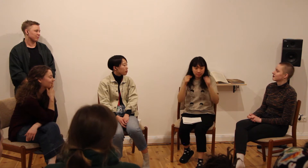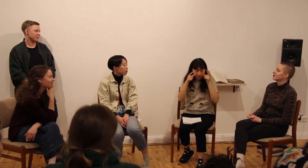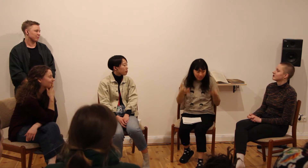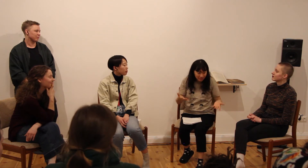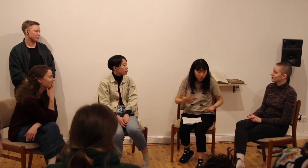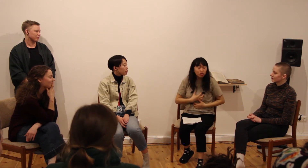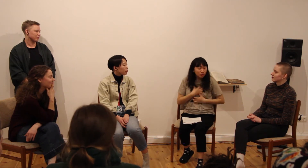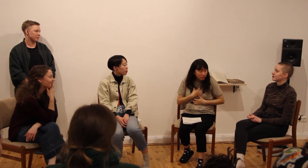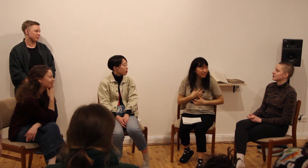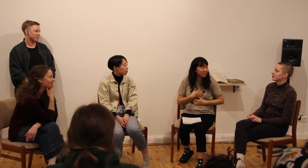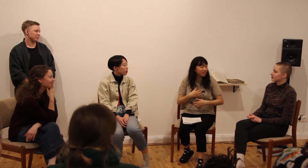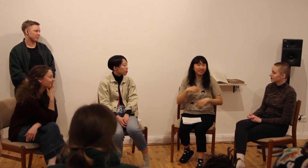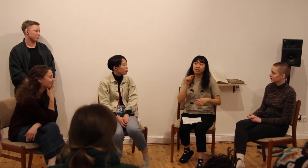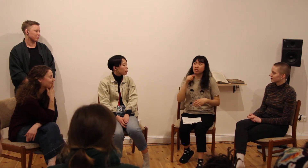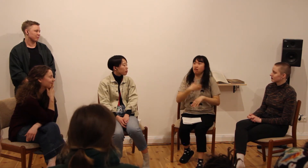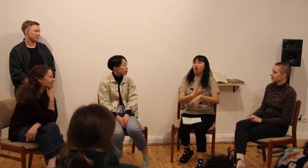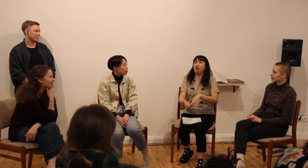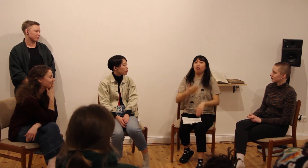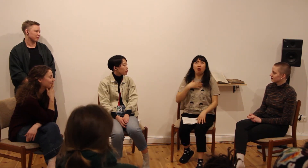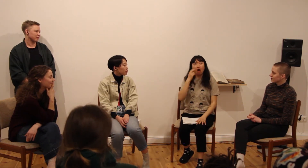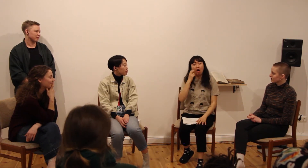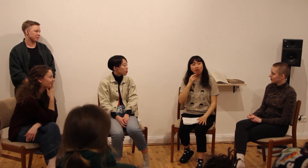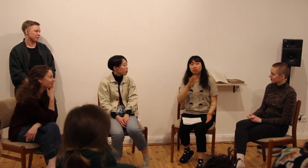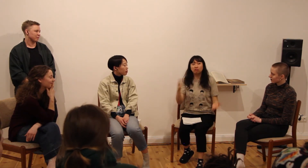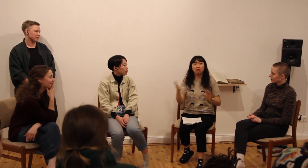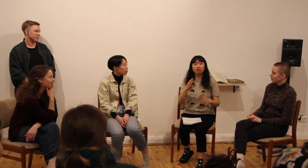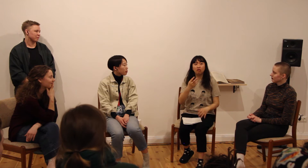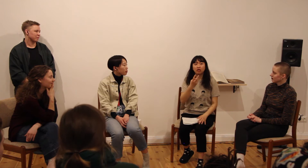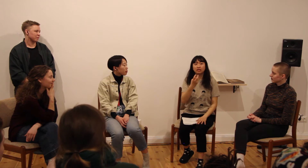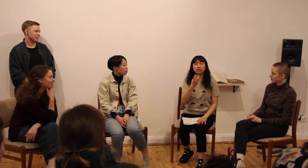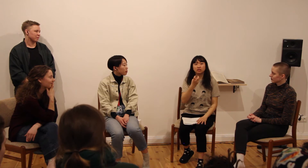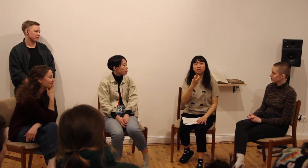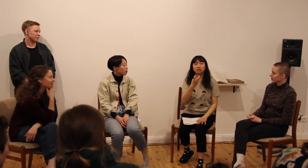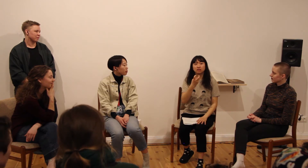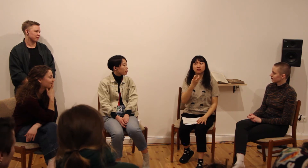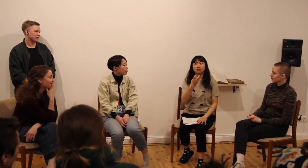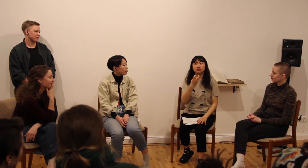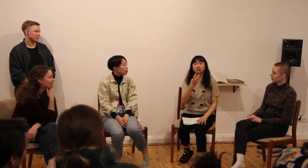gehen sie davon aus das alle taub sind und alle die Gebärdensprache sprechen. Dann merken sie irgendwann, dass das gar nicht stimmt.